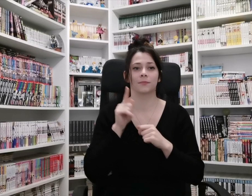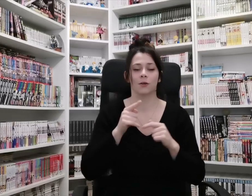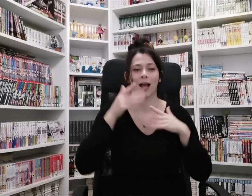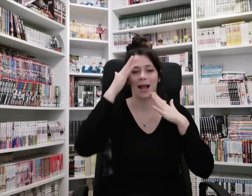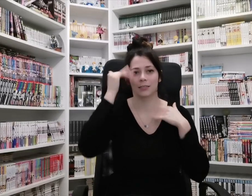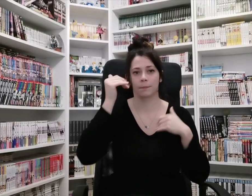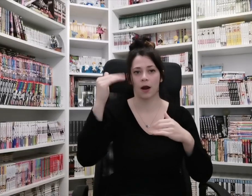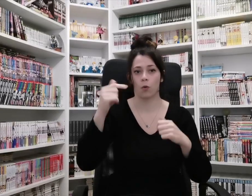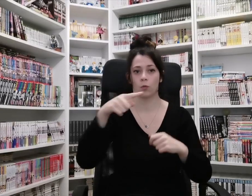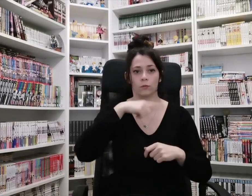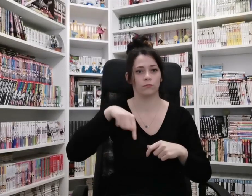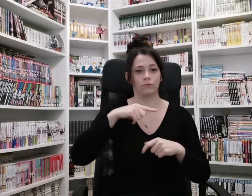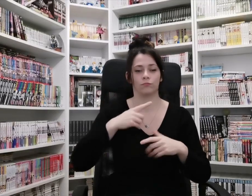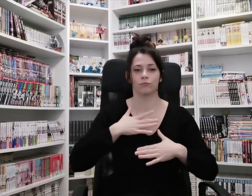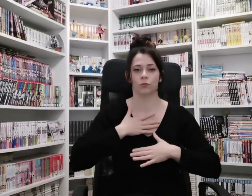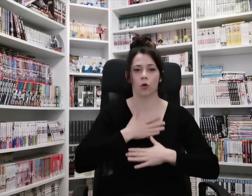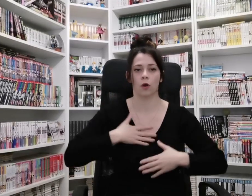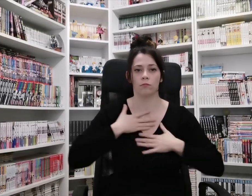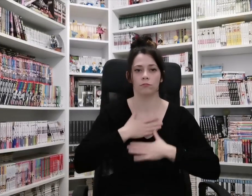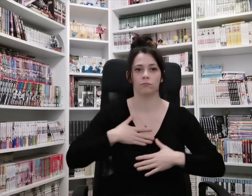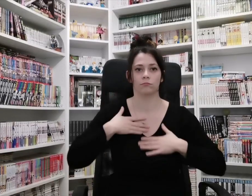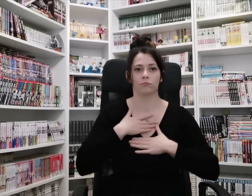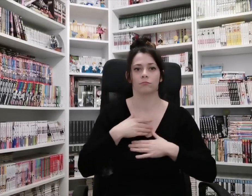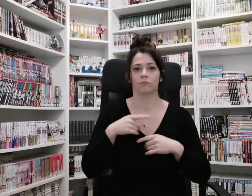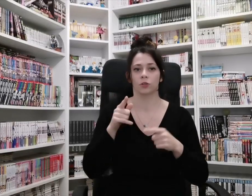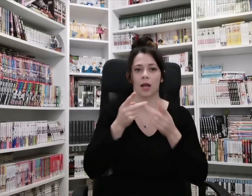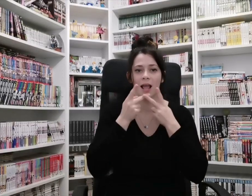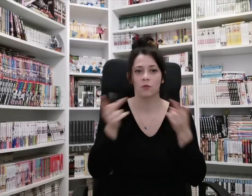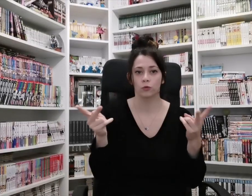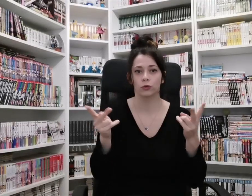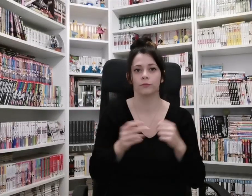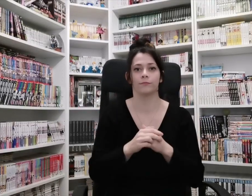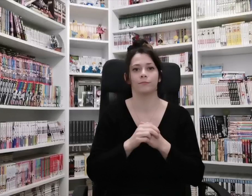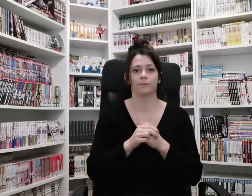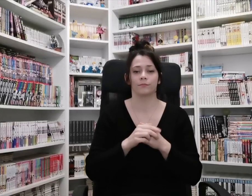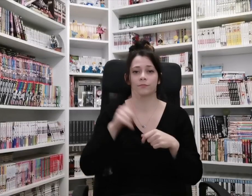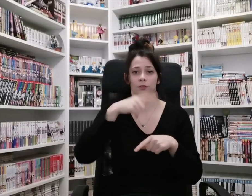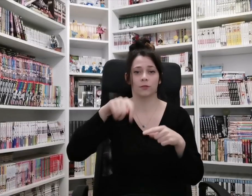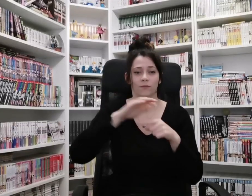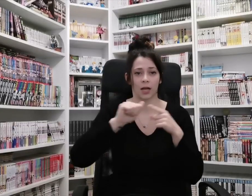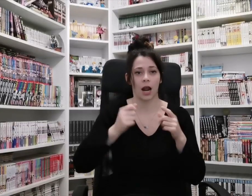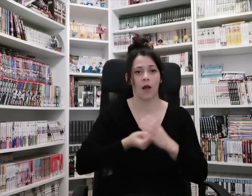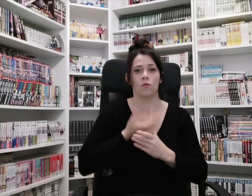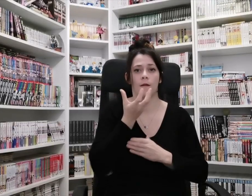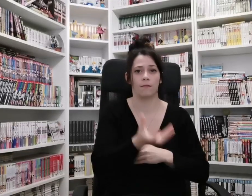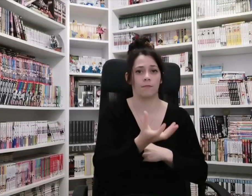Nous espérons que vous êtes content(e)s… de cette annonce. et que vous ferez de ce manga…